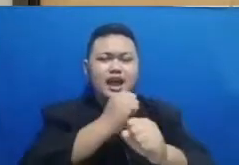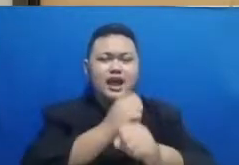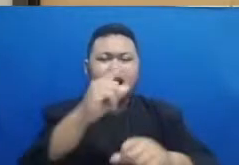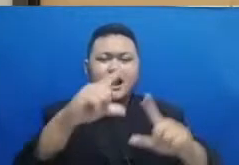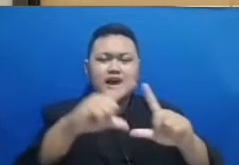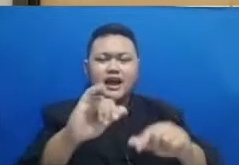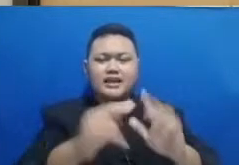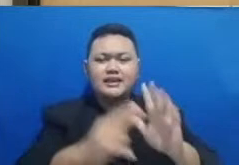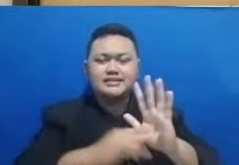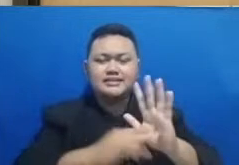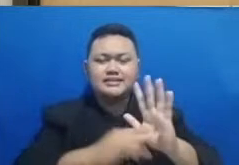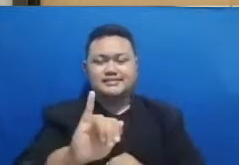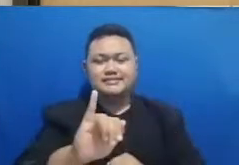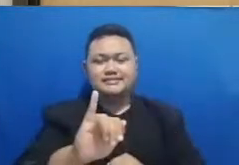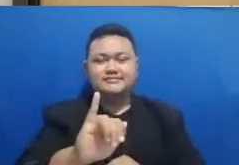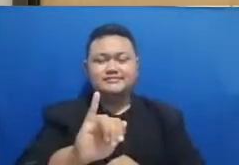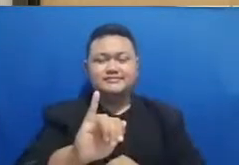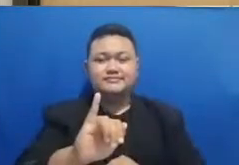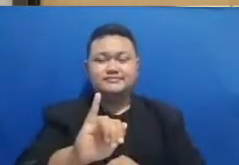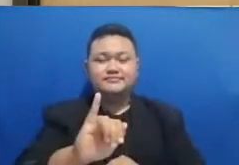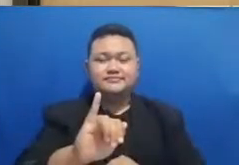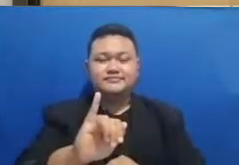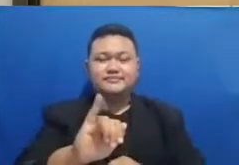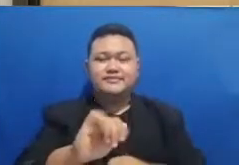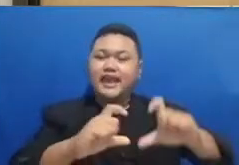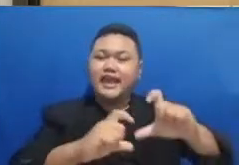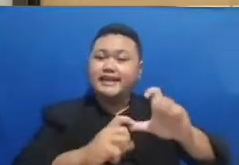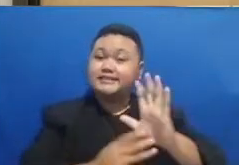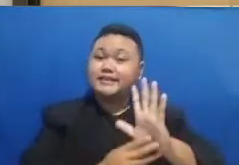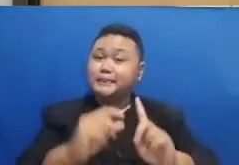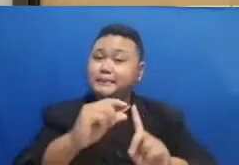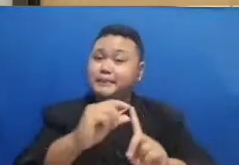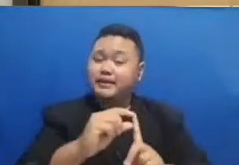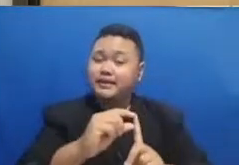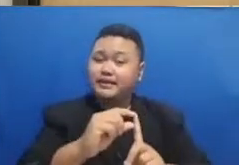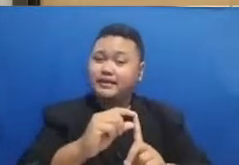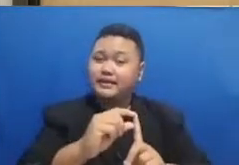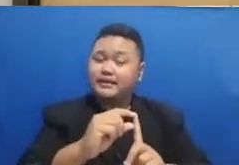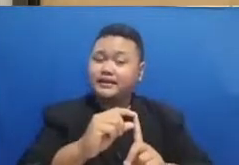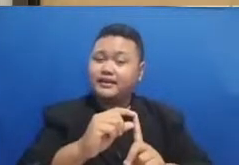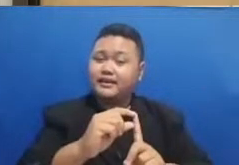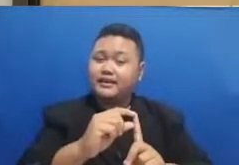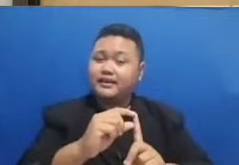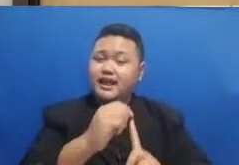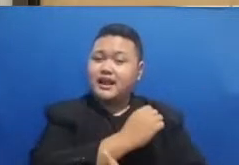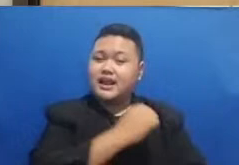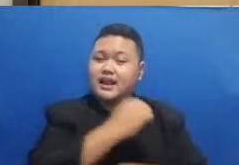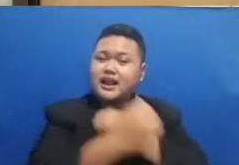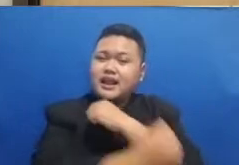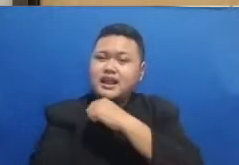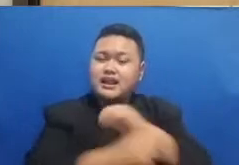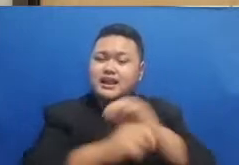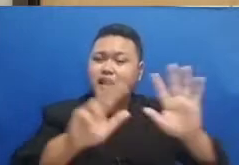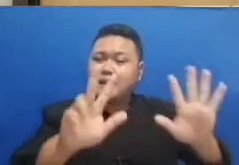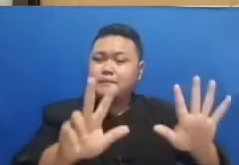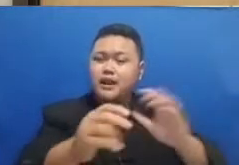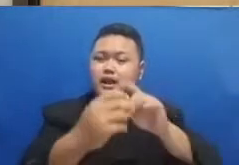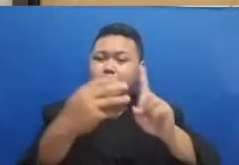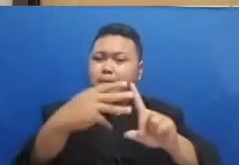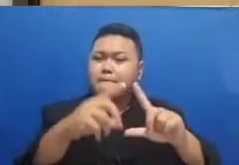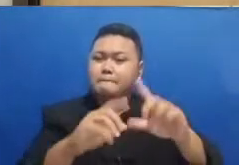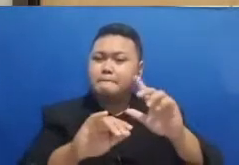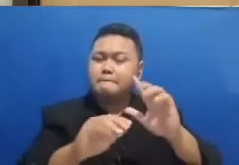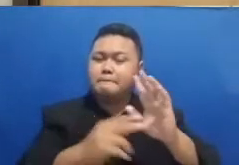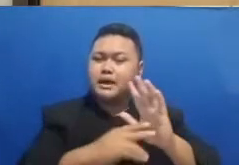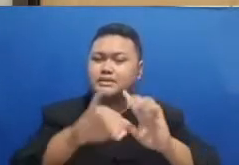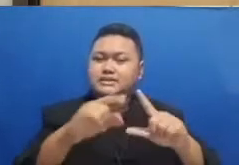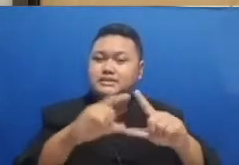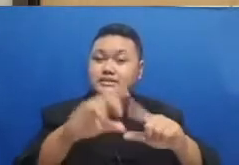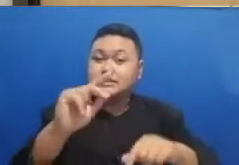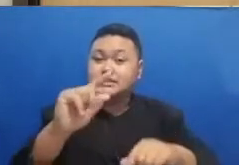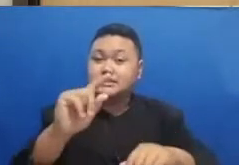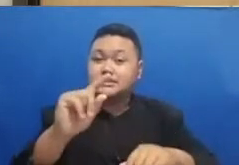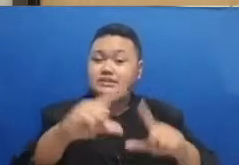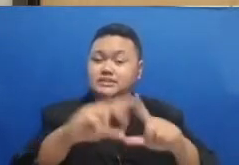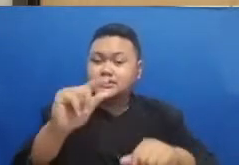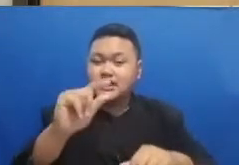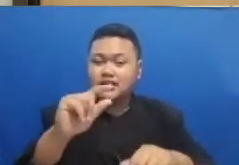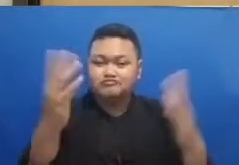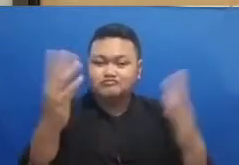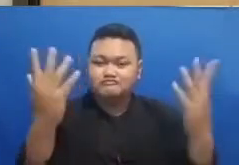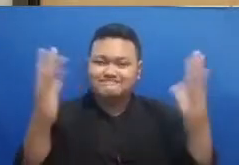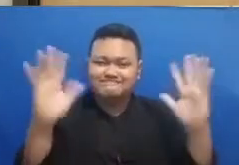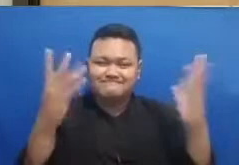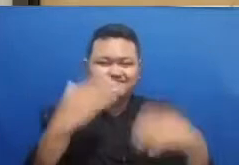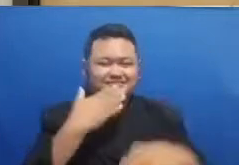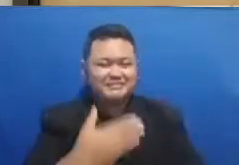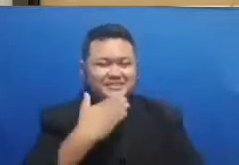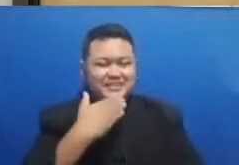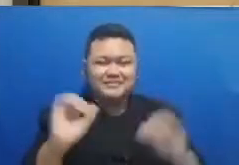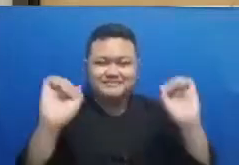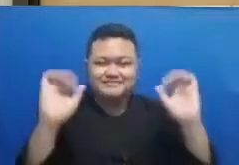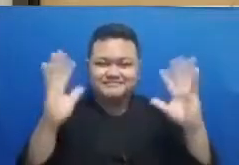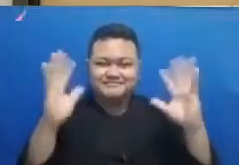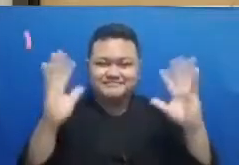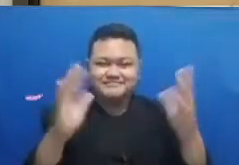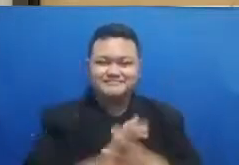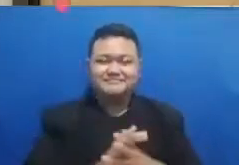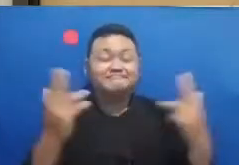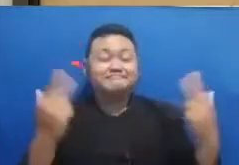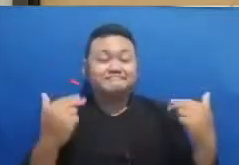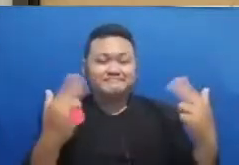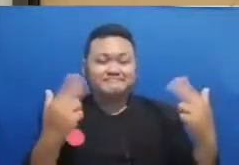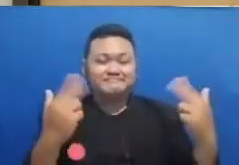Hai SMP Negeri 28 Banjar Kota Banjar Oke selamat Ibu batik remnya dari Jakarta ke Kota Banjar Siap